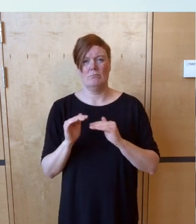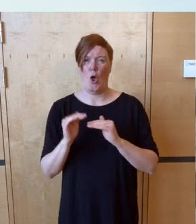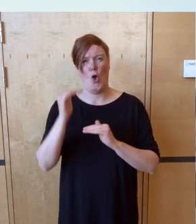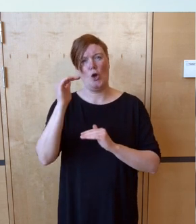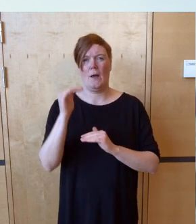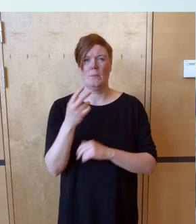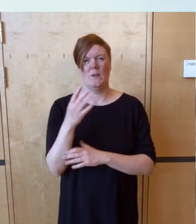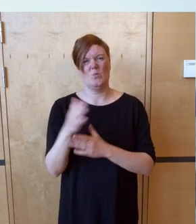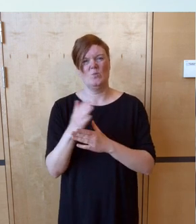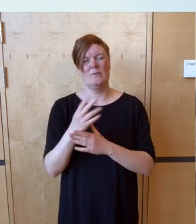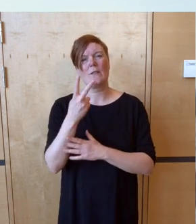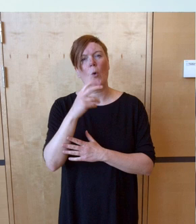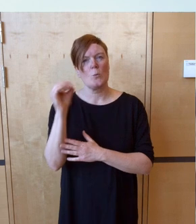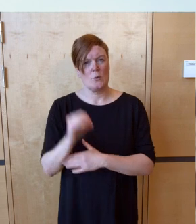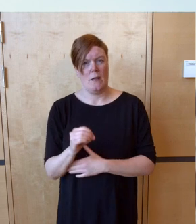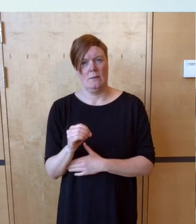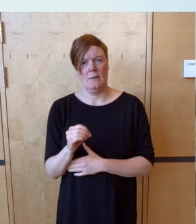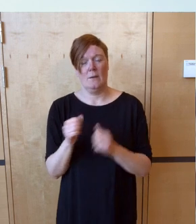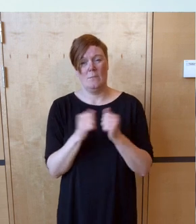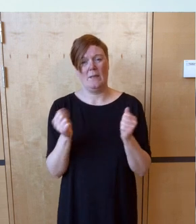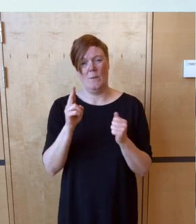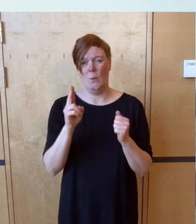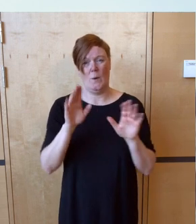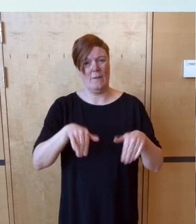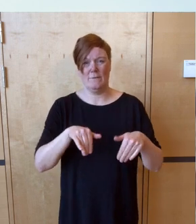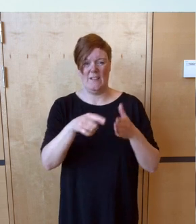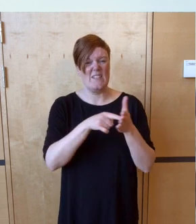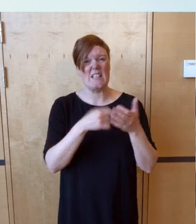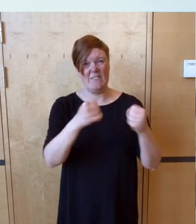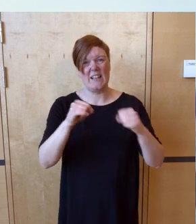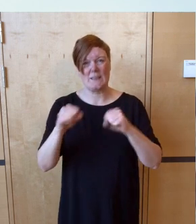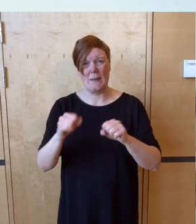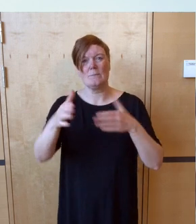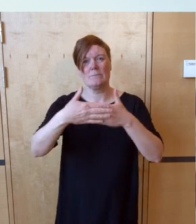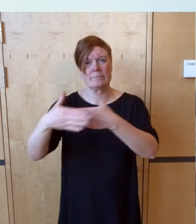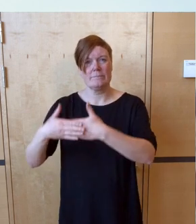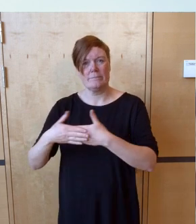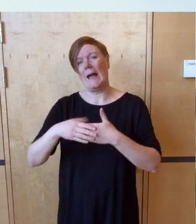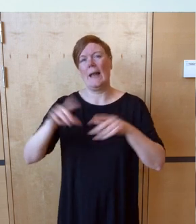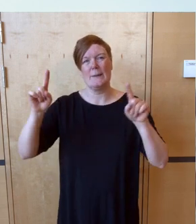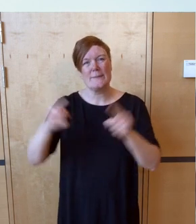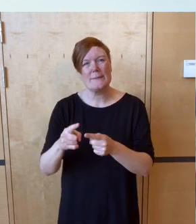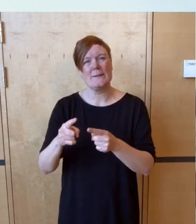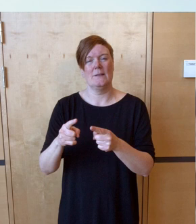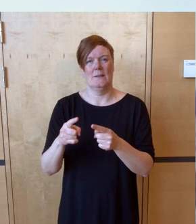Och det här är ju följd av att vi har stängt ner eller hållit vissa verksamheter på lägre nivå Och det är då fram